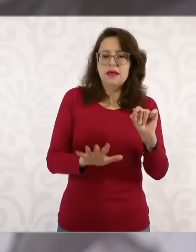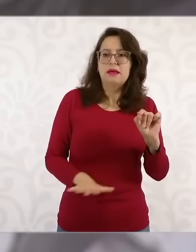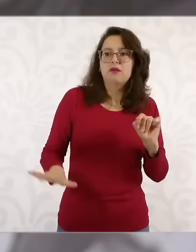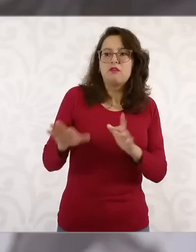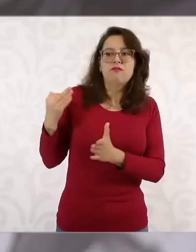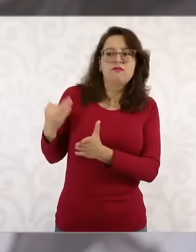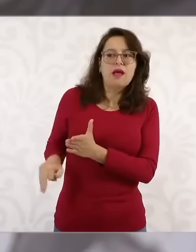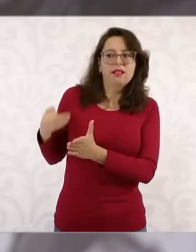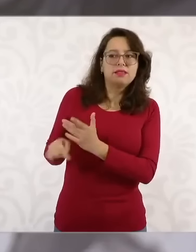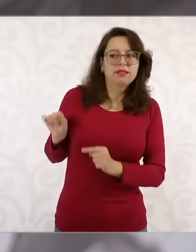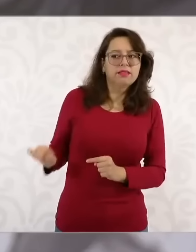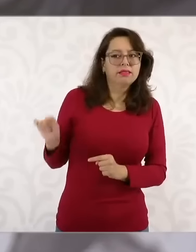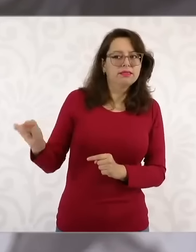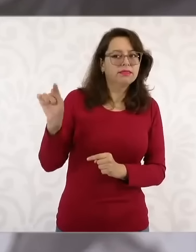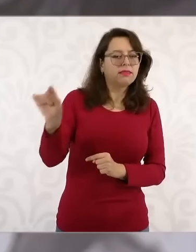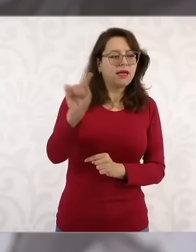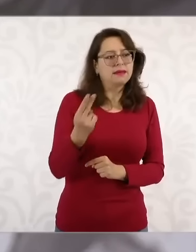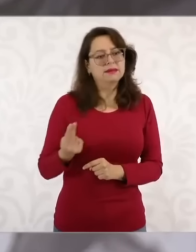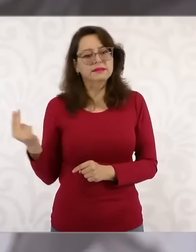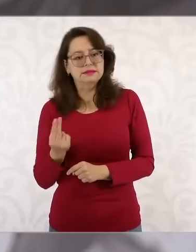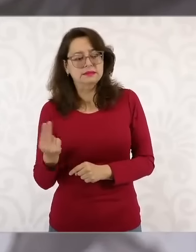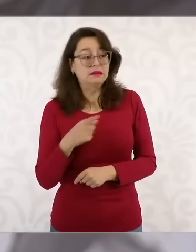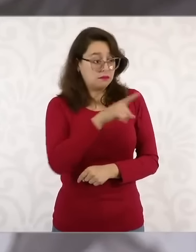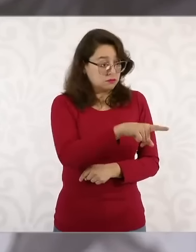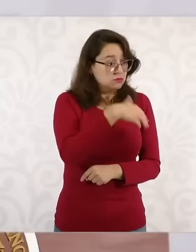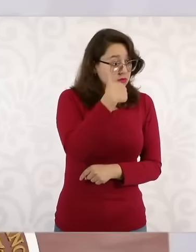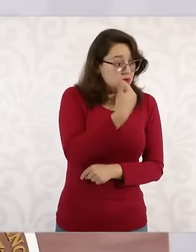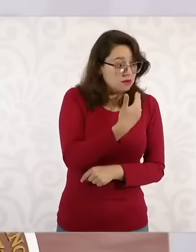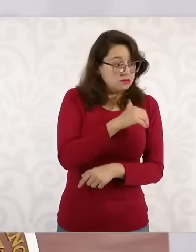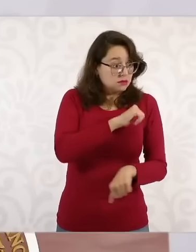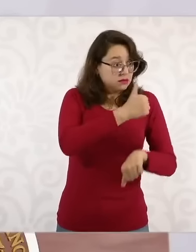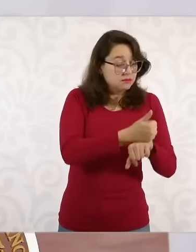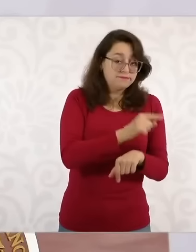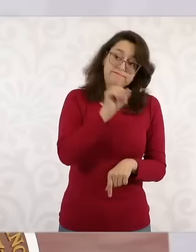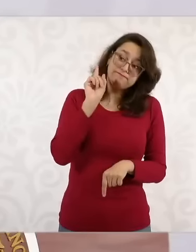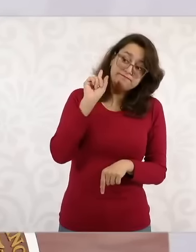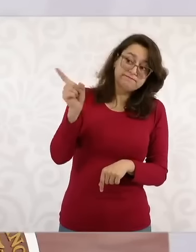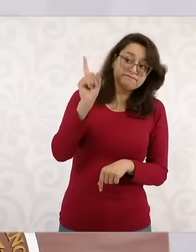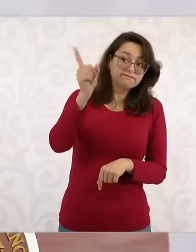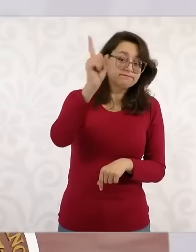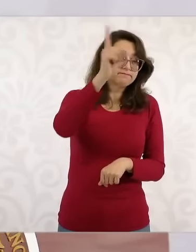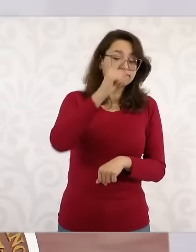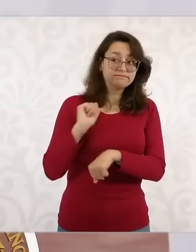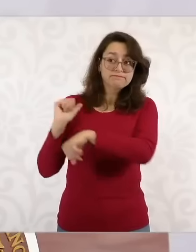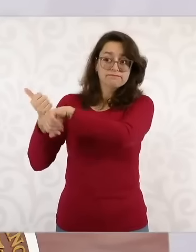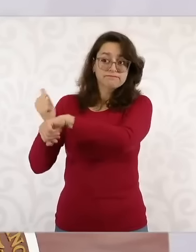eléctrico en función de las necesidades reales del país y de la gente. Así en la definición de